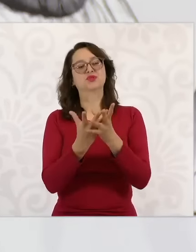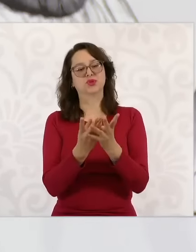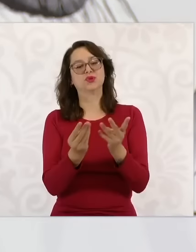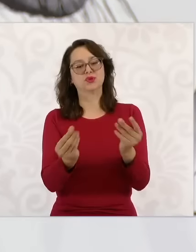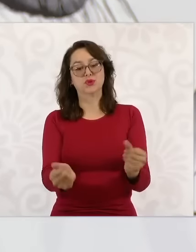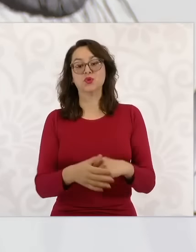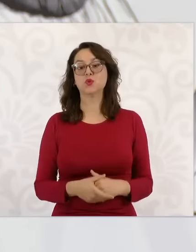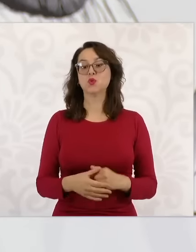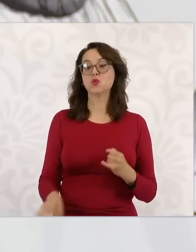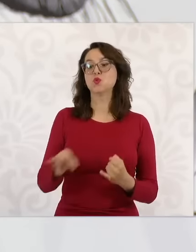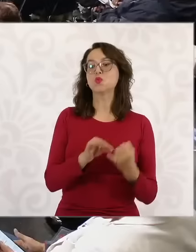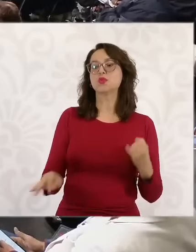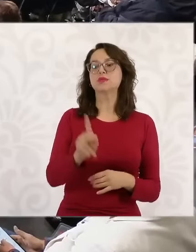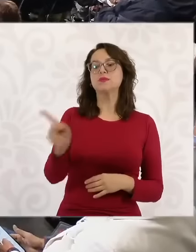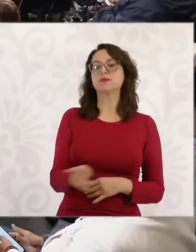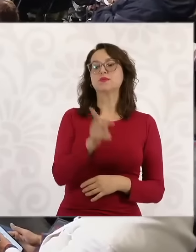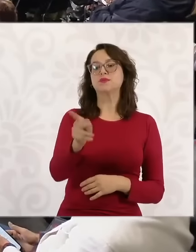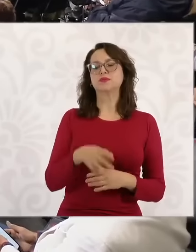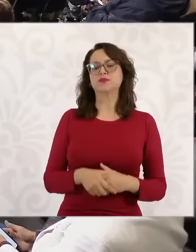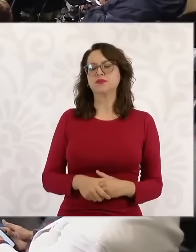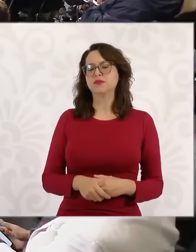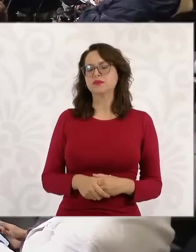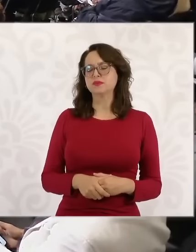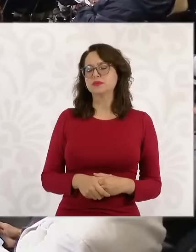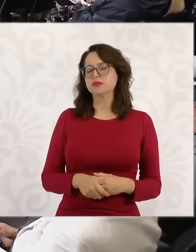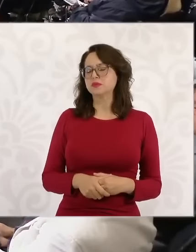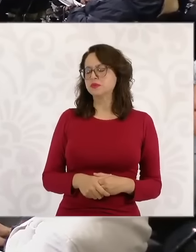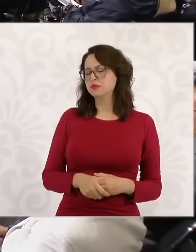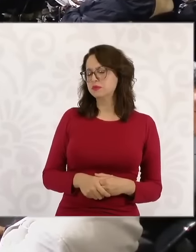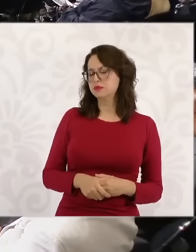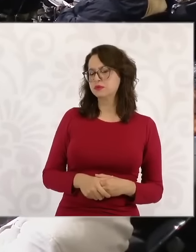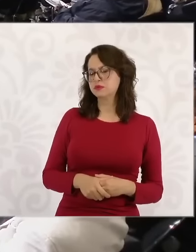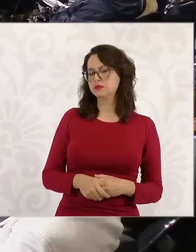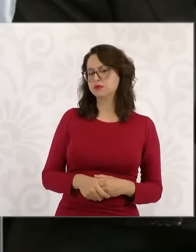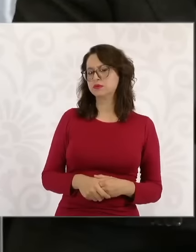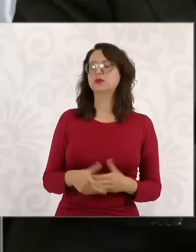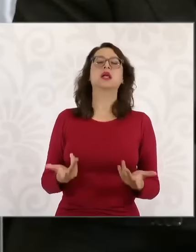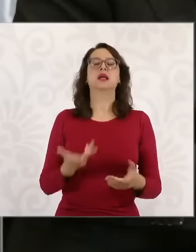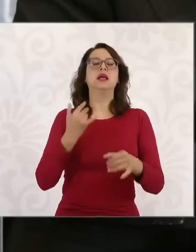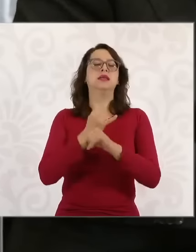Finalmente e Fitch Rating e ratificó la calificación crediticia para México,